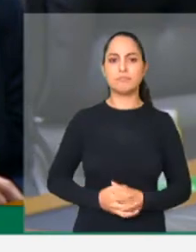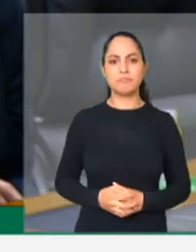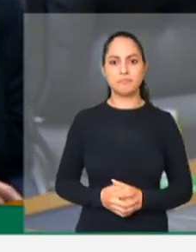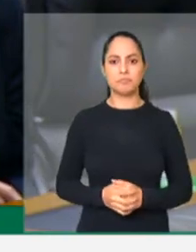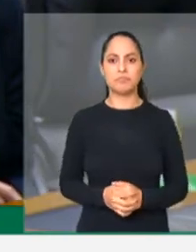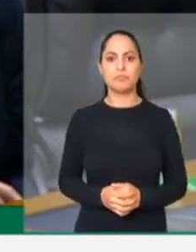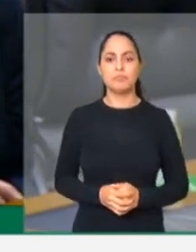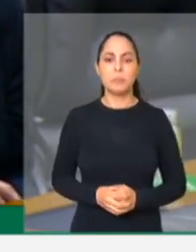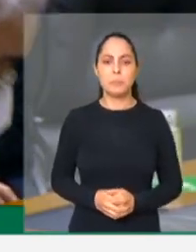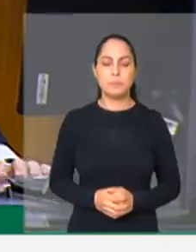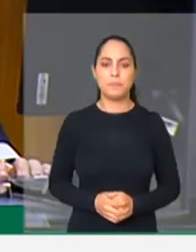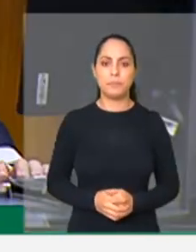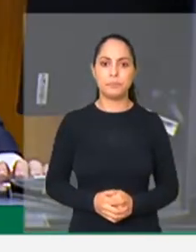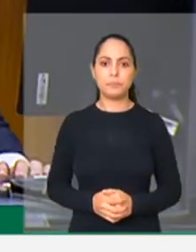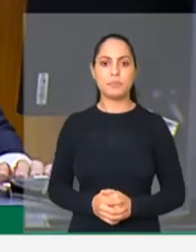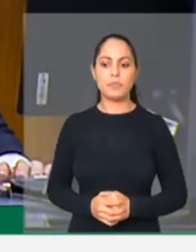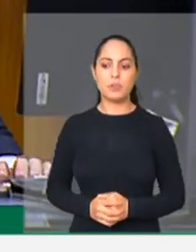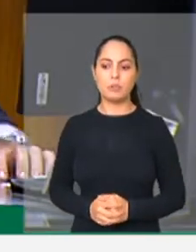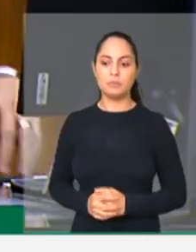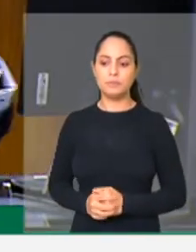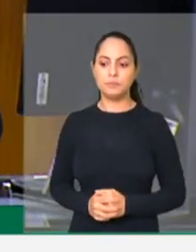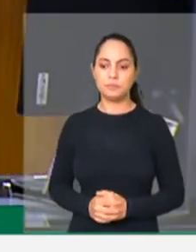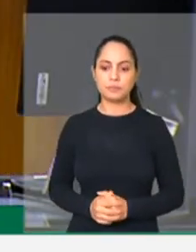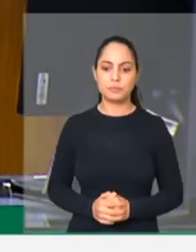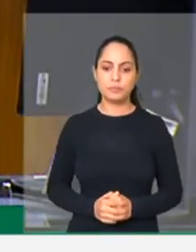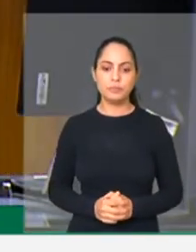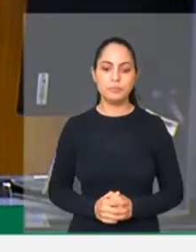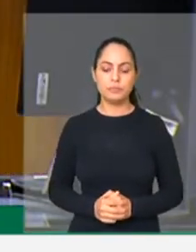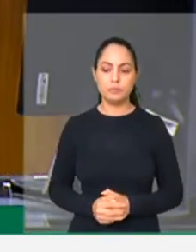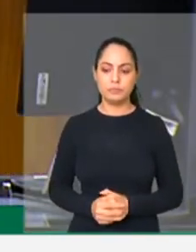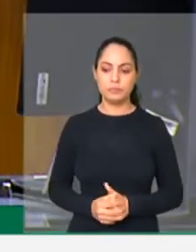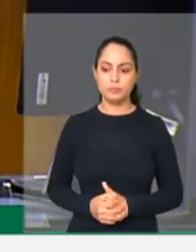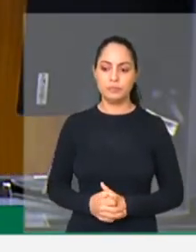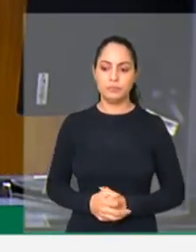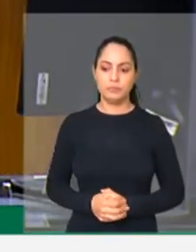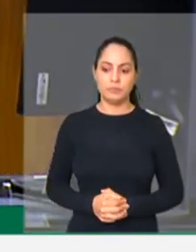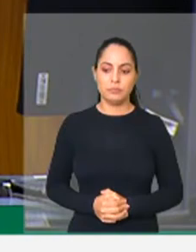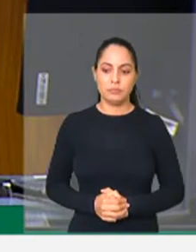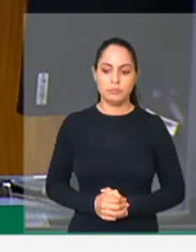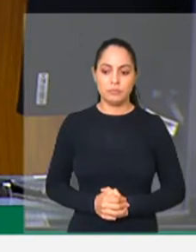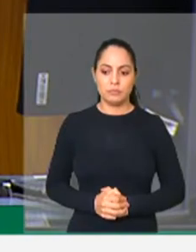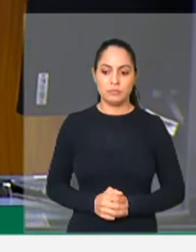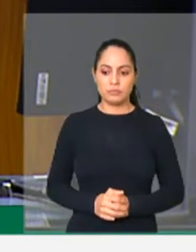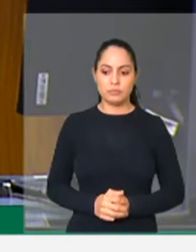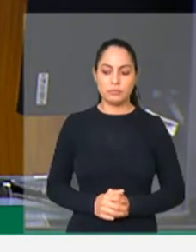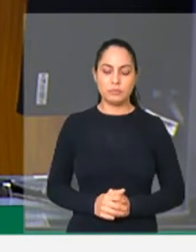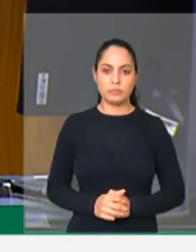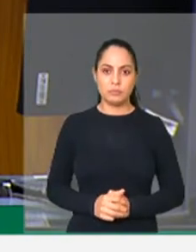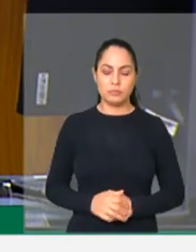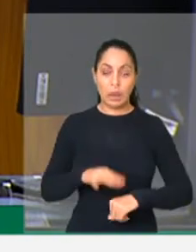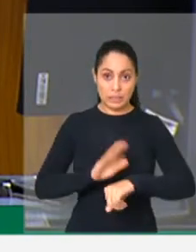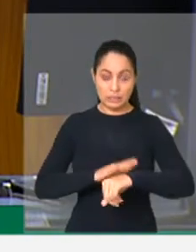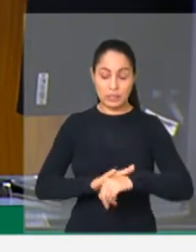RIA, DO PSOL. -- [DEPUTADO]: SÓ UMA OBSERVAÇÃO DO MP 1017, OS DOIS ÚLTIMOS DESTAQUES ACHO QUE O RELATOR NÃO PODERIA TER ACOLHIDO DO JEITO QUE FEZ, ELE